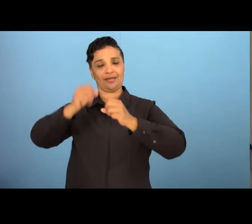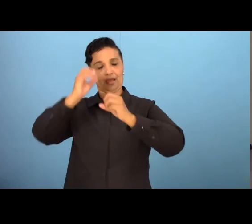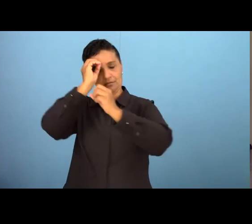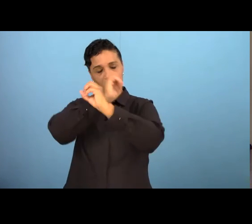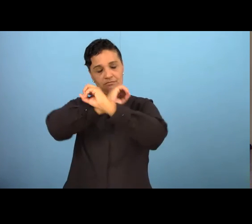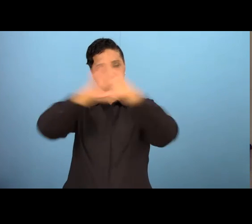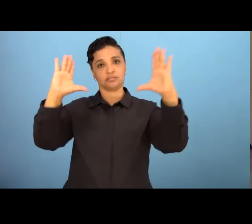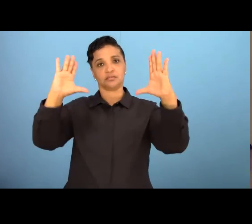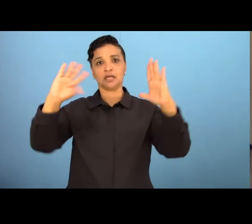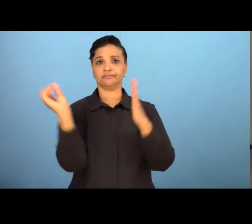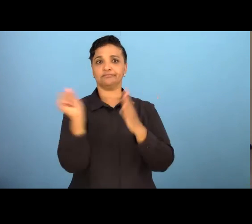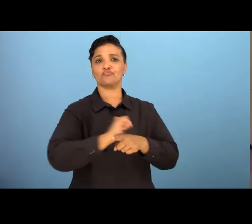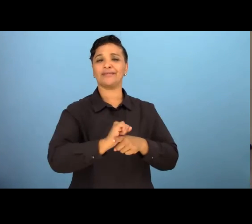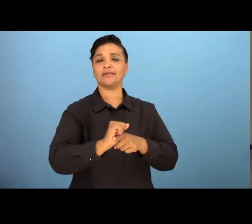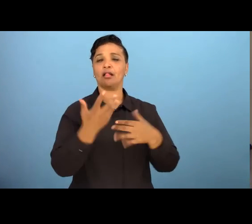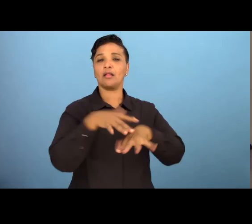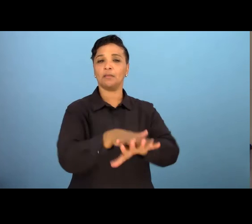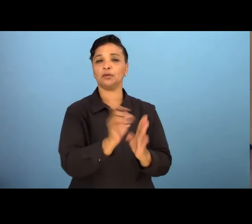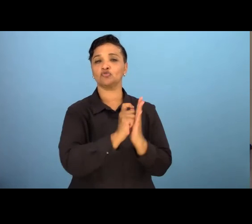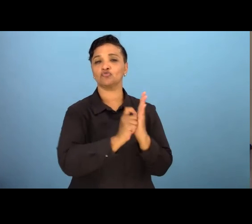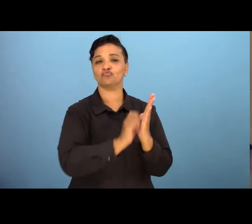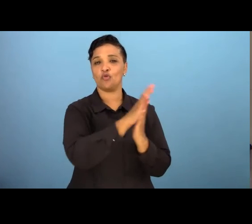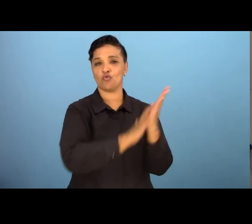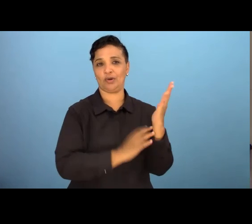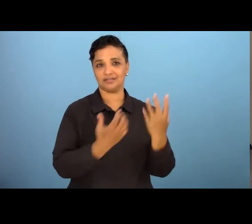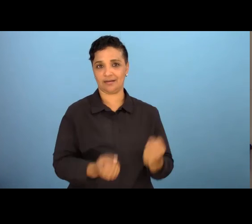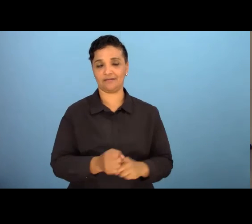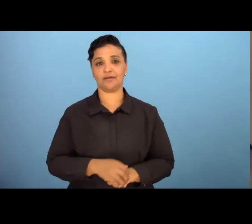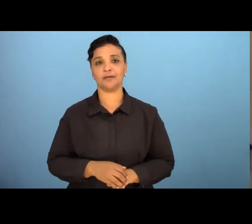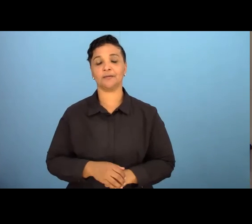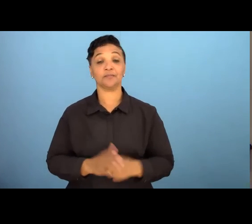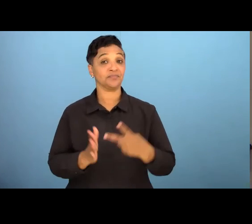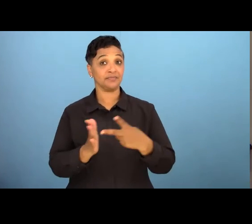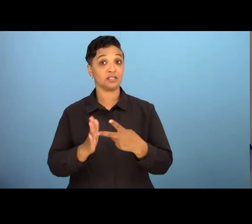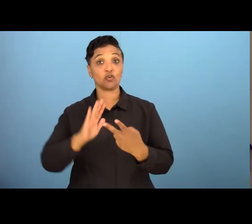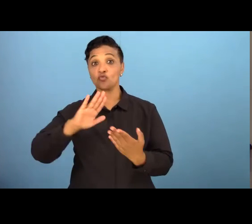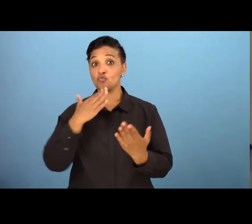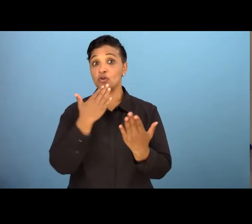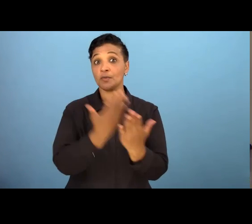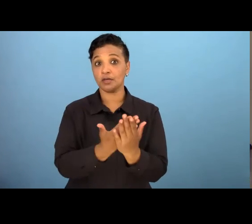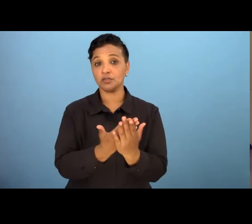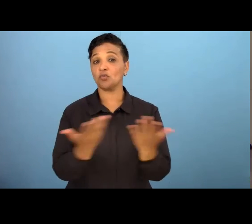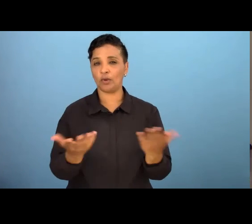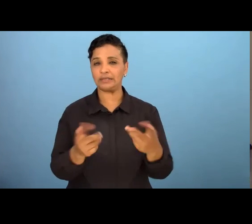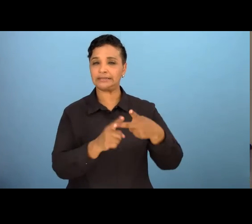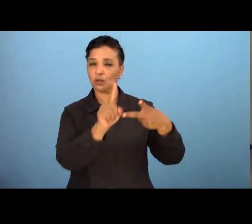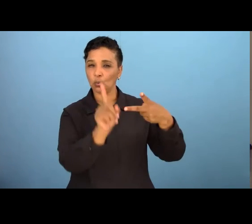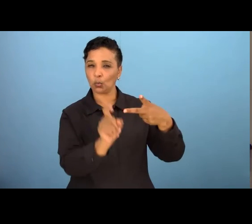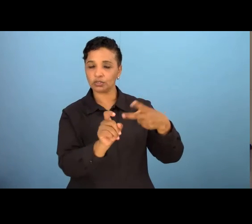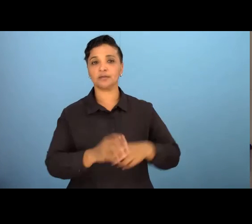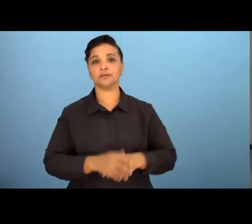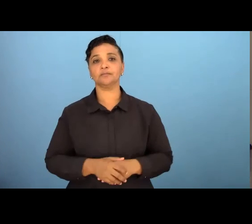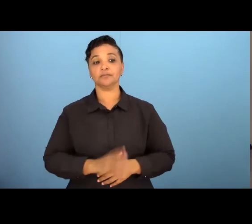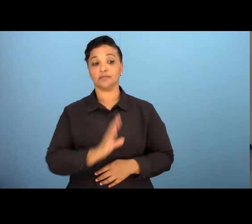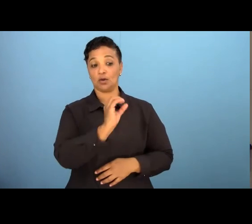explícito en realidad.